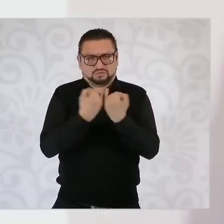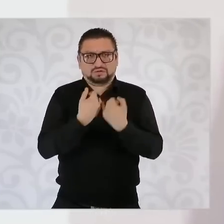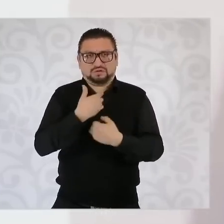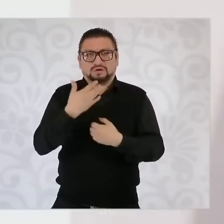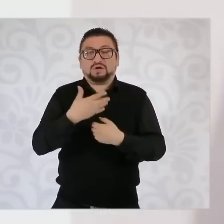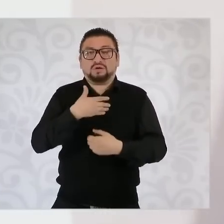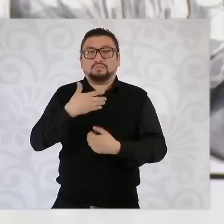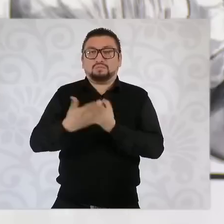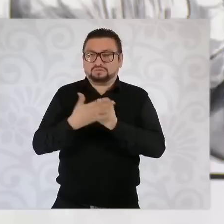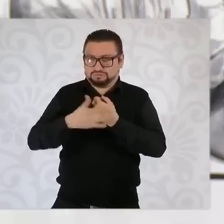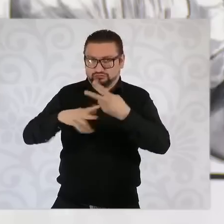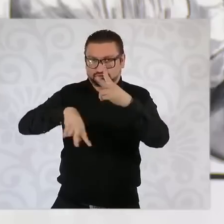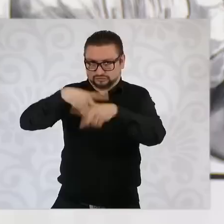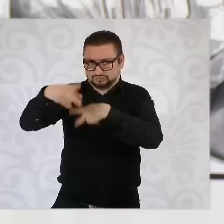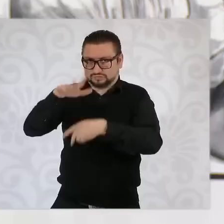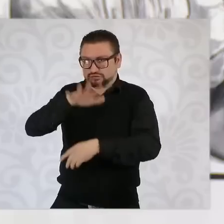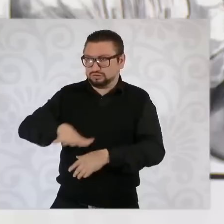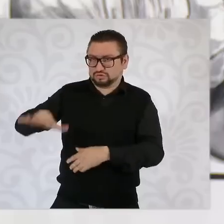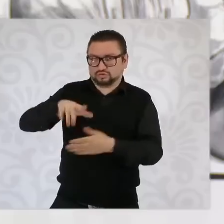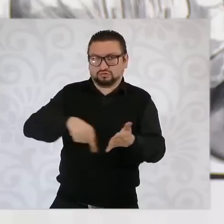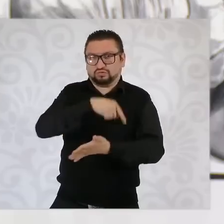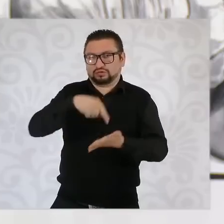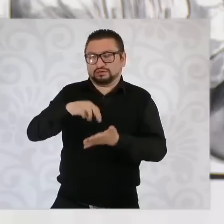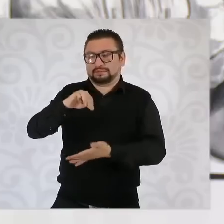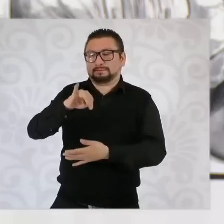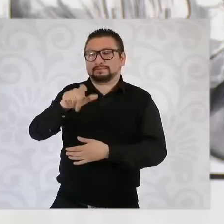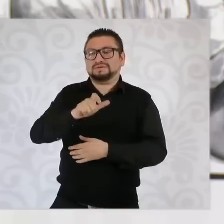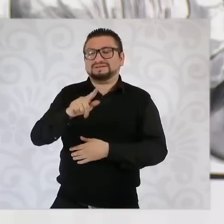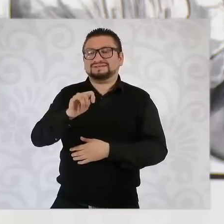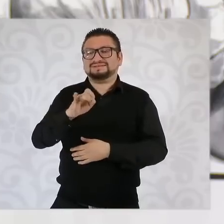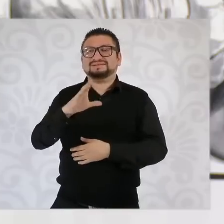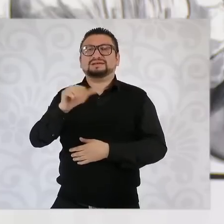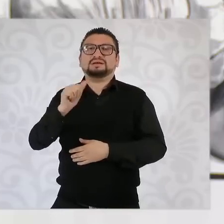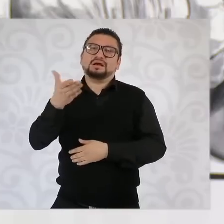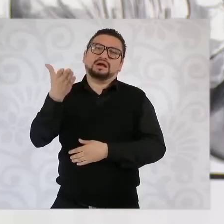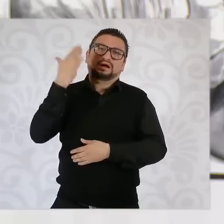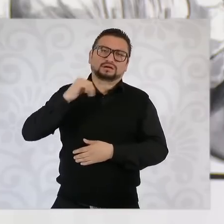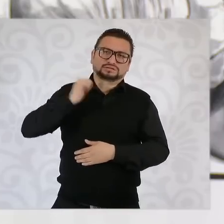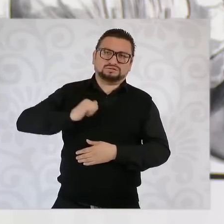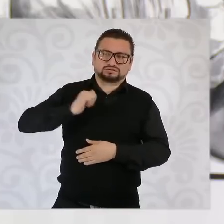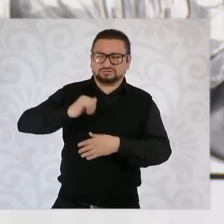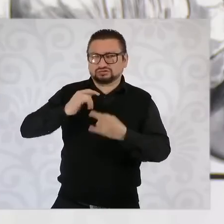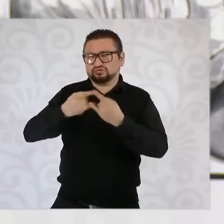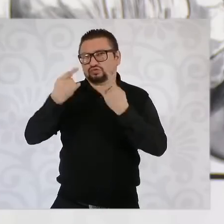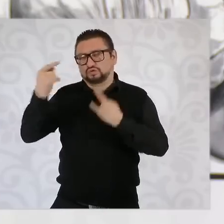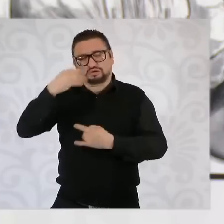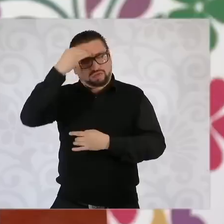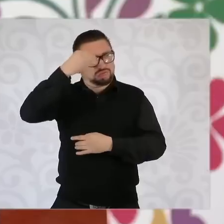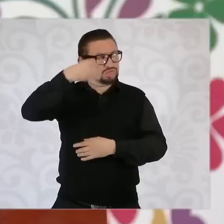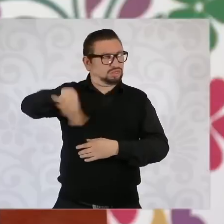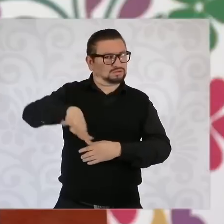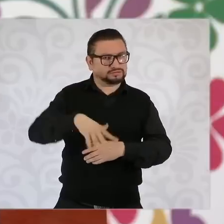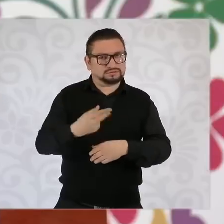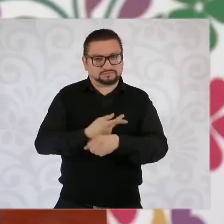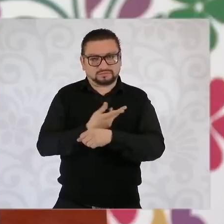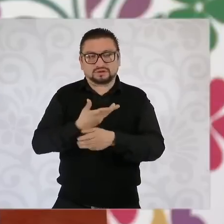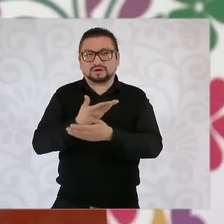una de las zonas que históricamente fueron más olvidadas que apenas llegó el presidente López